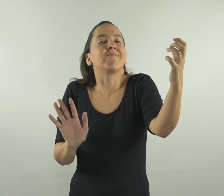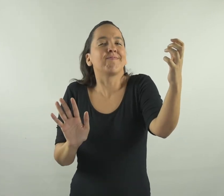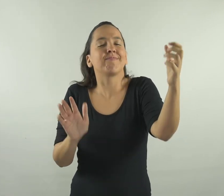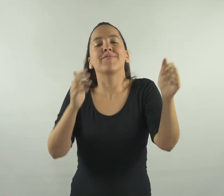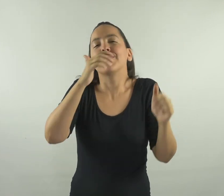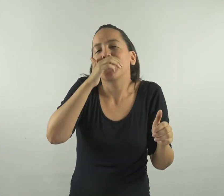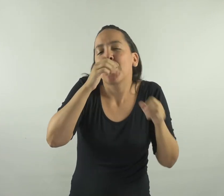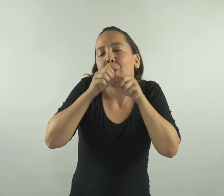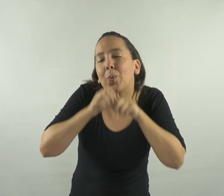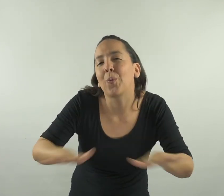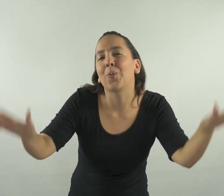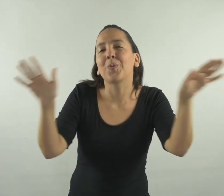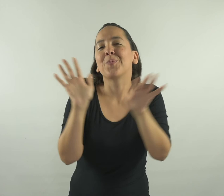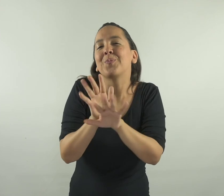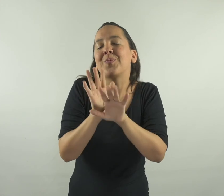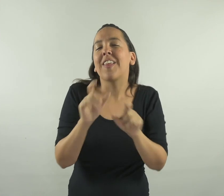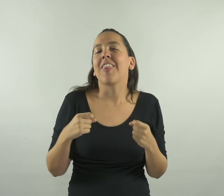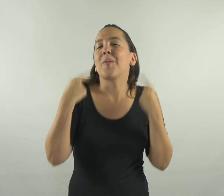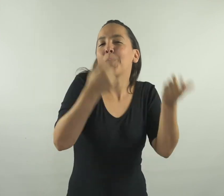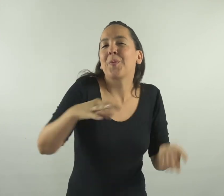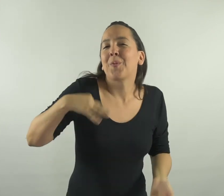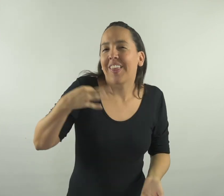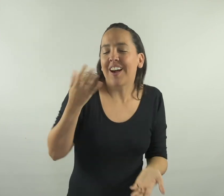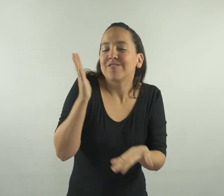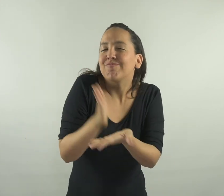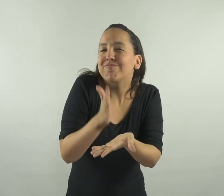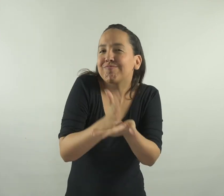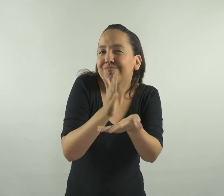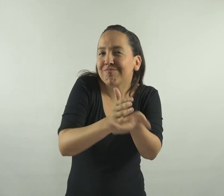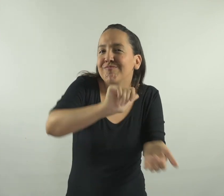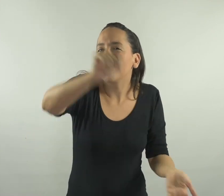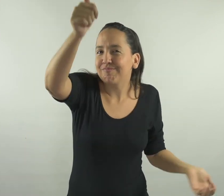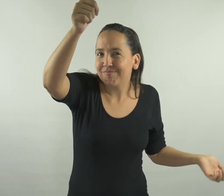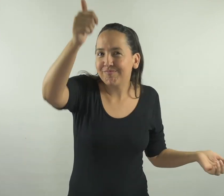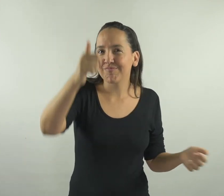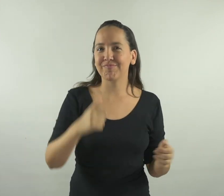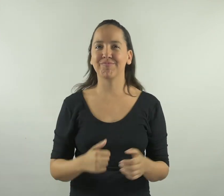y con la mano delante de la boca da al héroe un soplo de vida eterna.